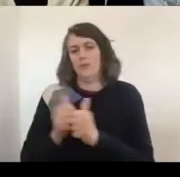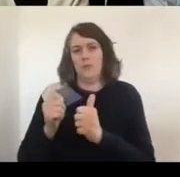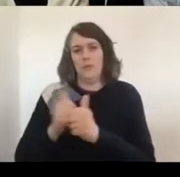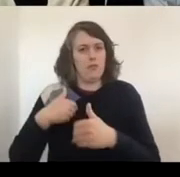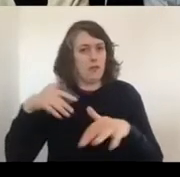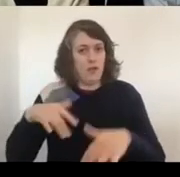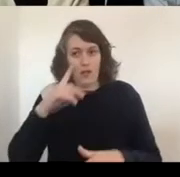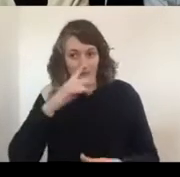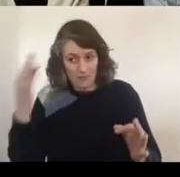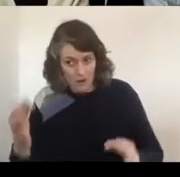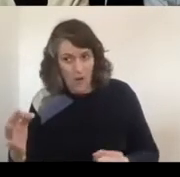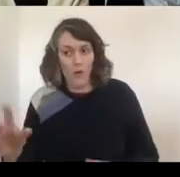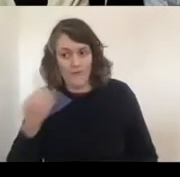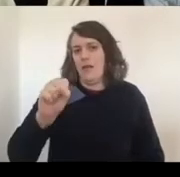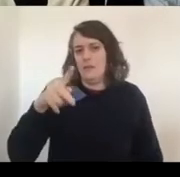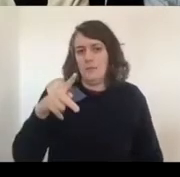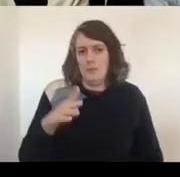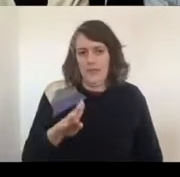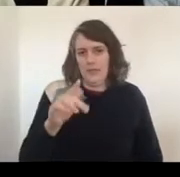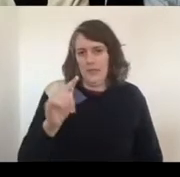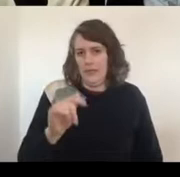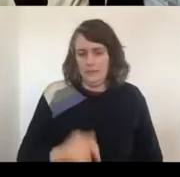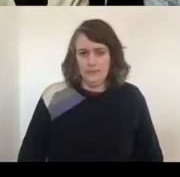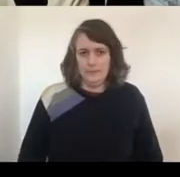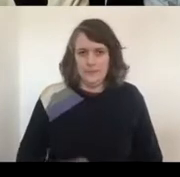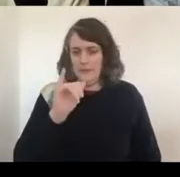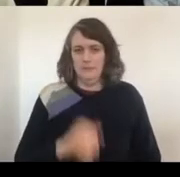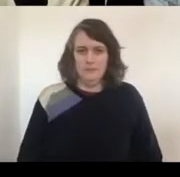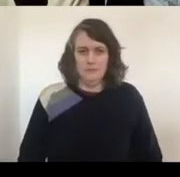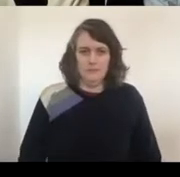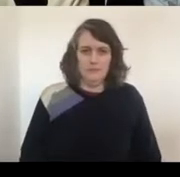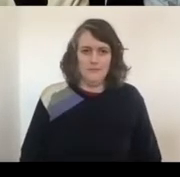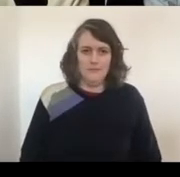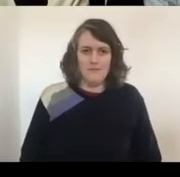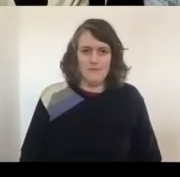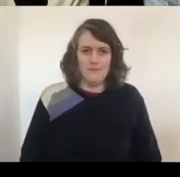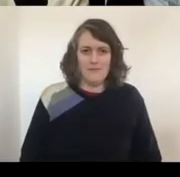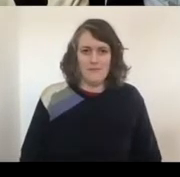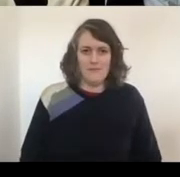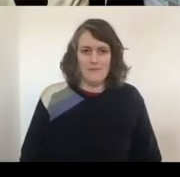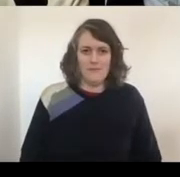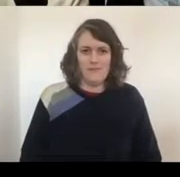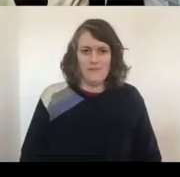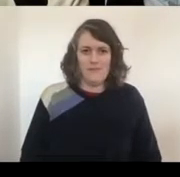Fortbildungen anzubieten. Ich habe schon angefangen, was mein weiter Inklusionsbegriff,